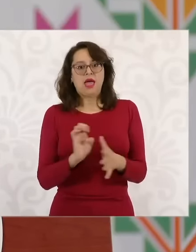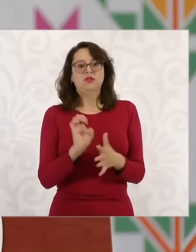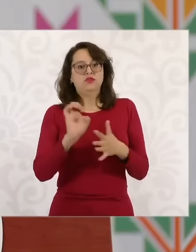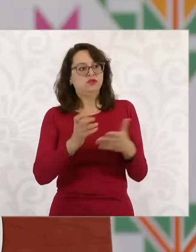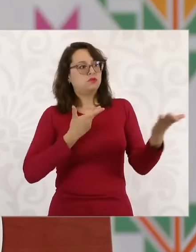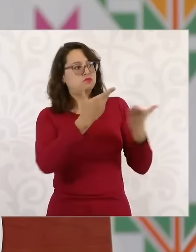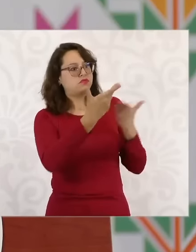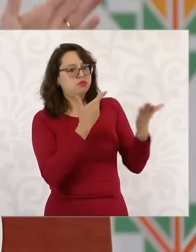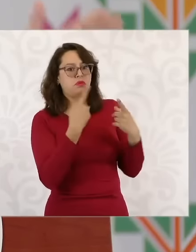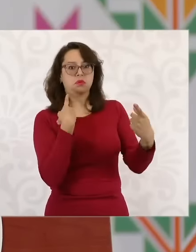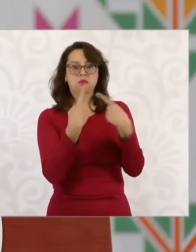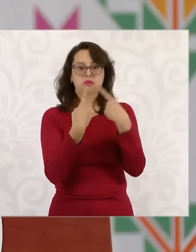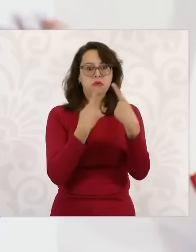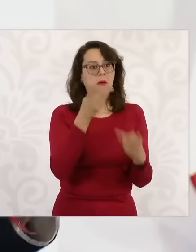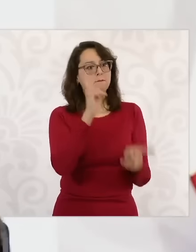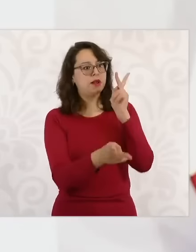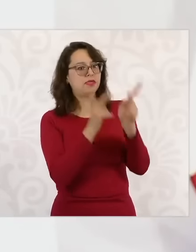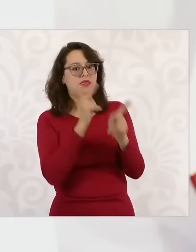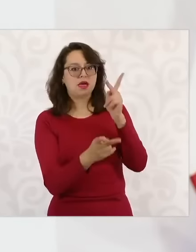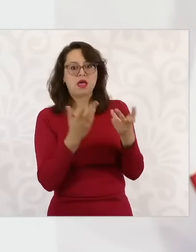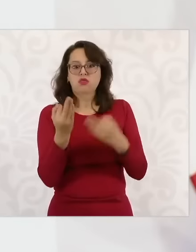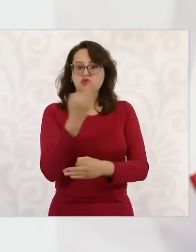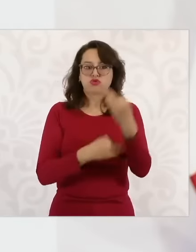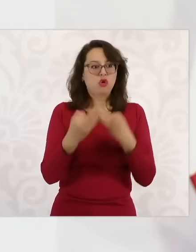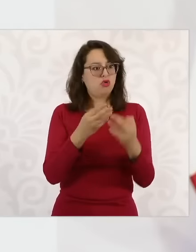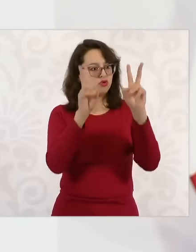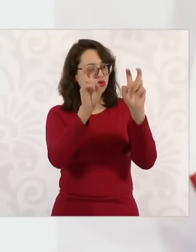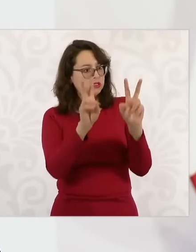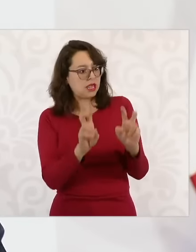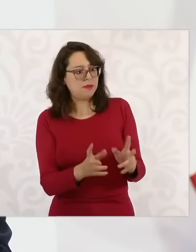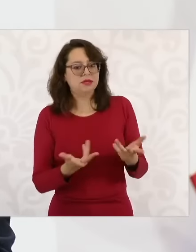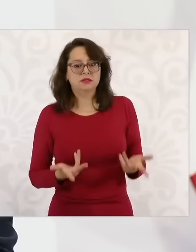coordinada en todos los temas, incluso agricultura que ha sido tan difícil por el cierre de la